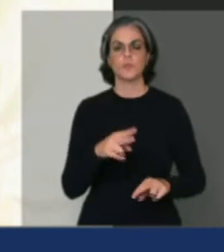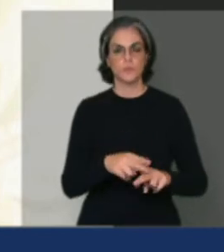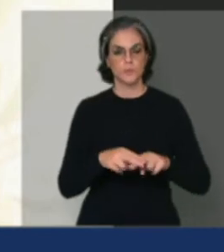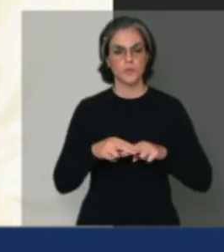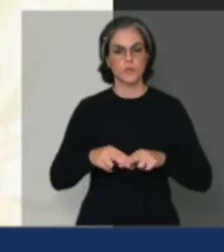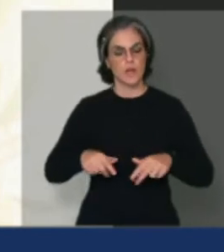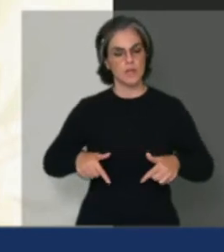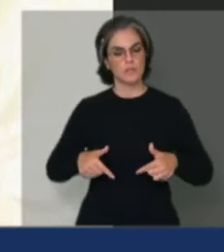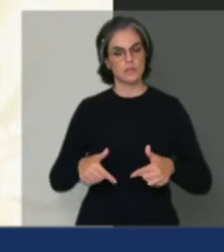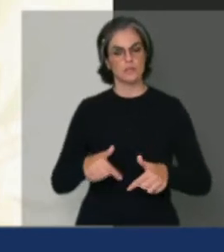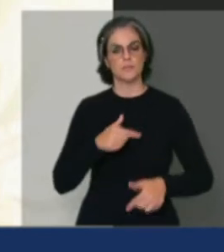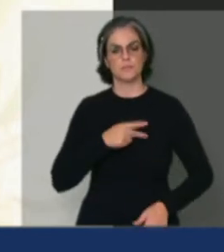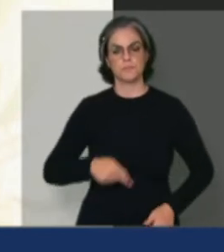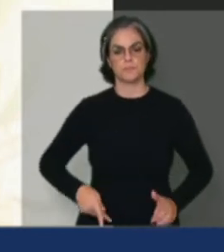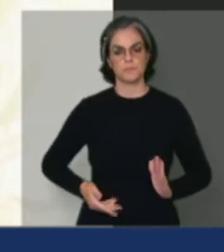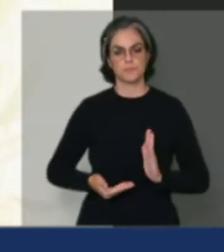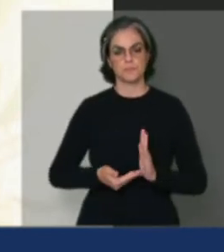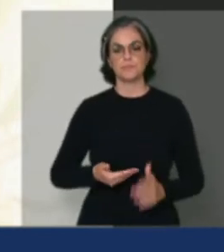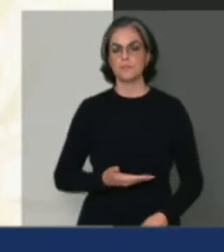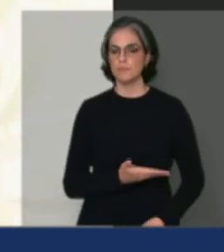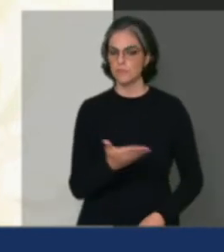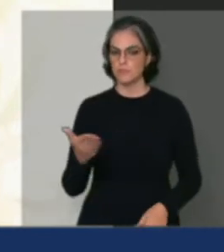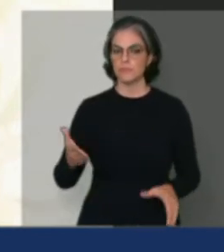AÍ É MESA, E PARA QUE POSSAMOS MESMO NA PANDEMIA,